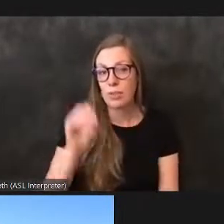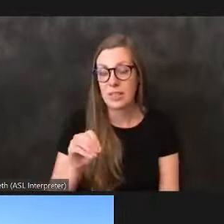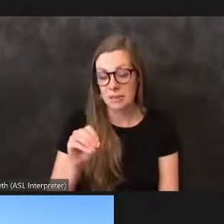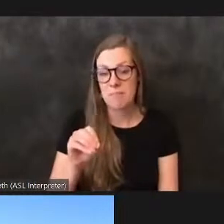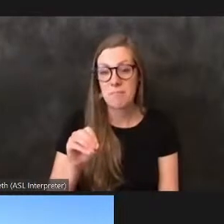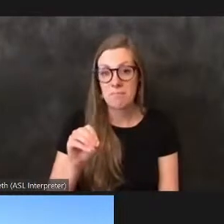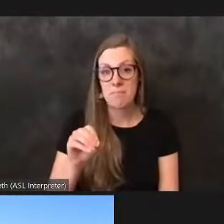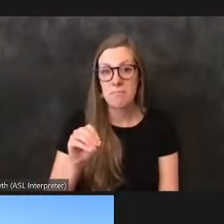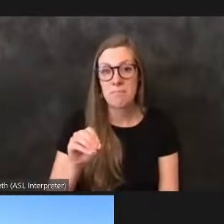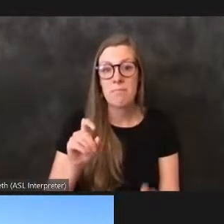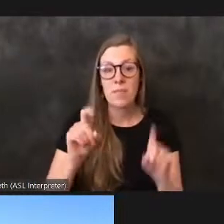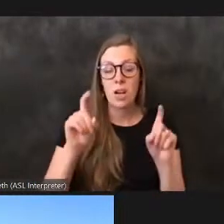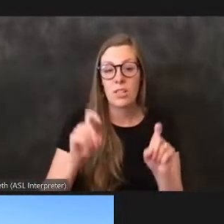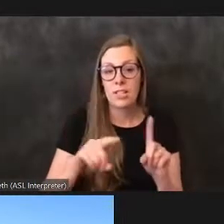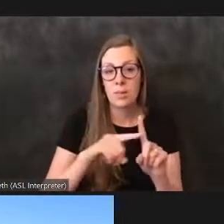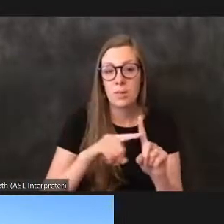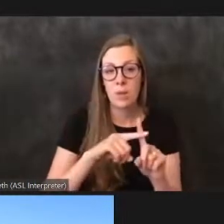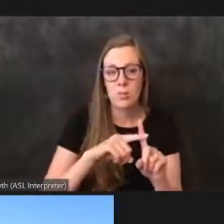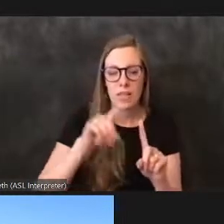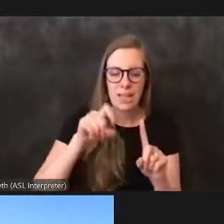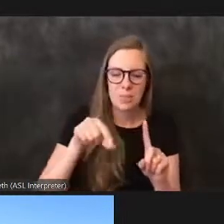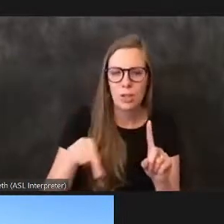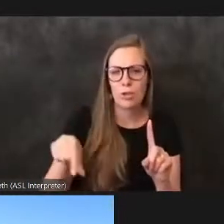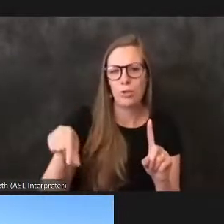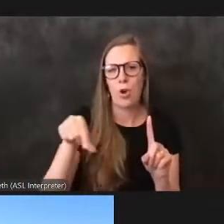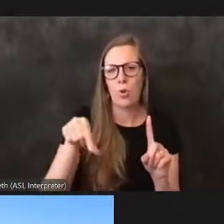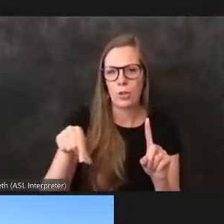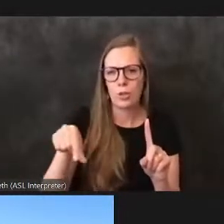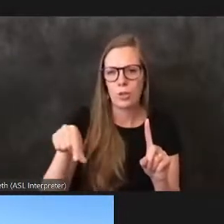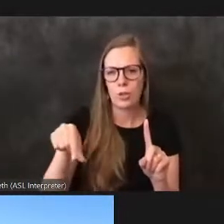pruebas el 2.3 por ciento en nuestra positiva en el cuartel más bajo del índice